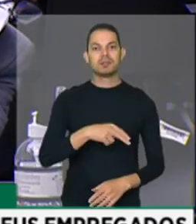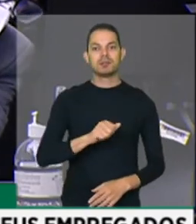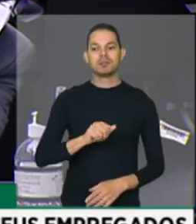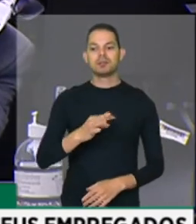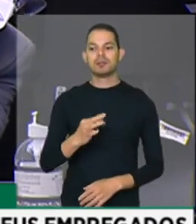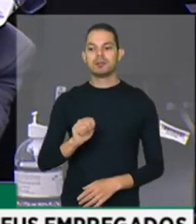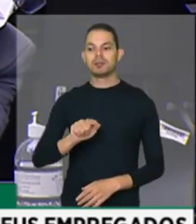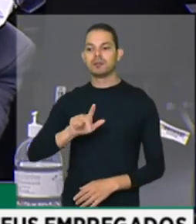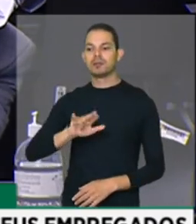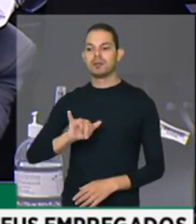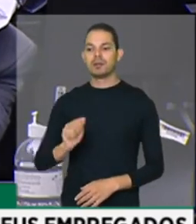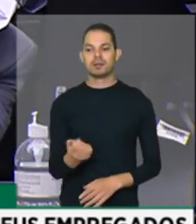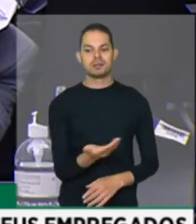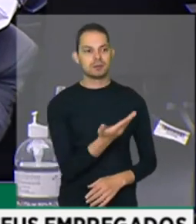DEPUTADO LEO, DEPUTADA